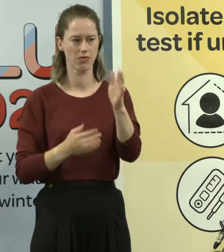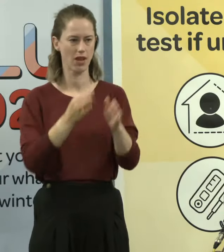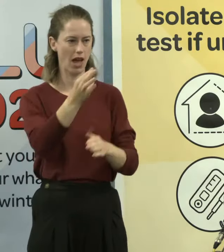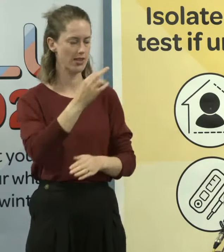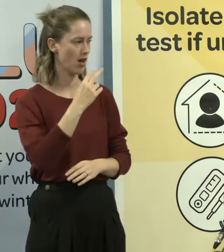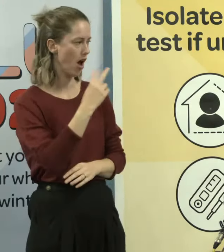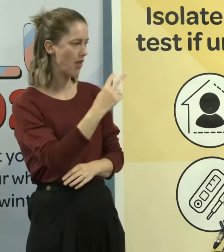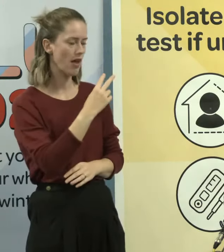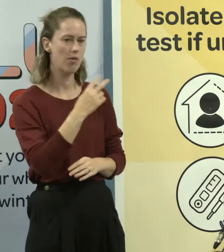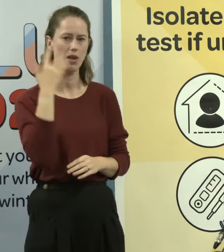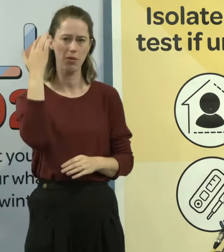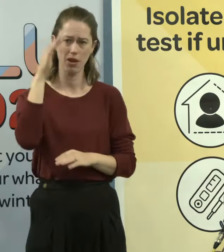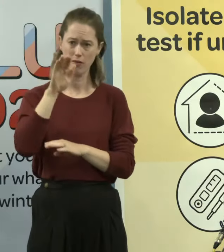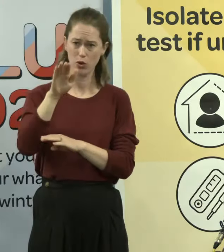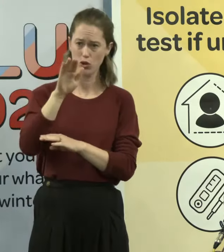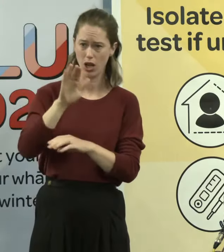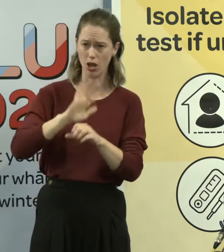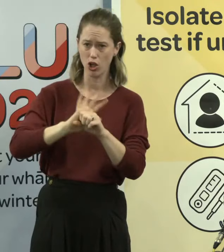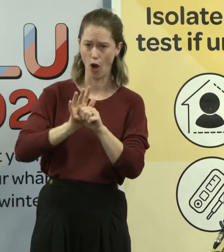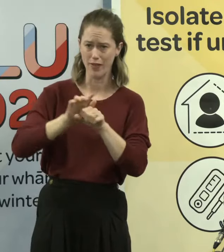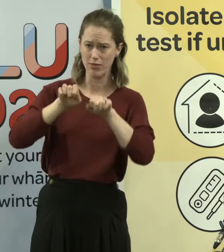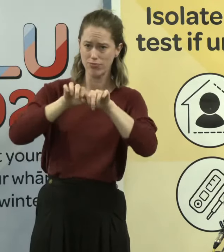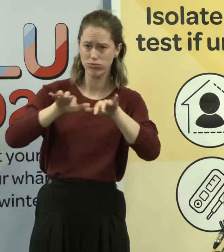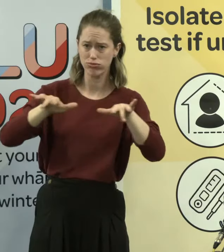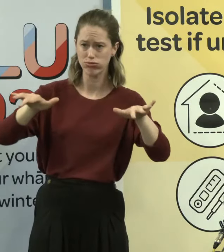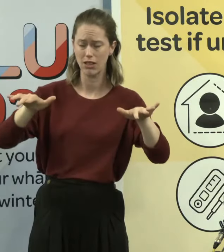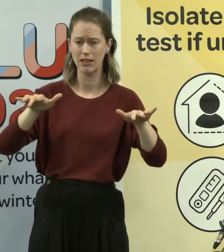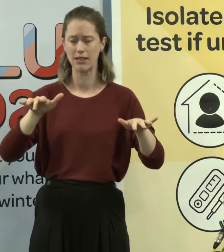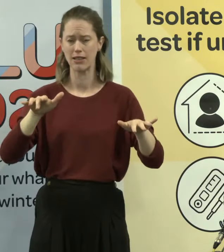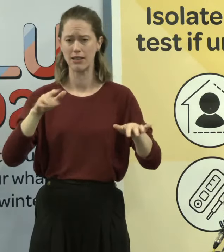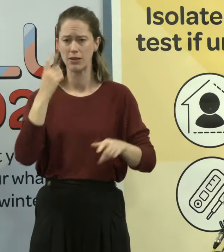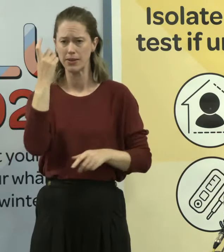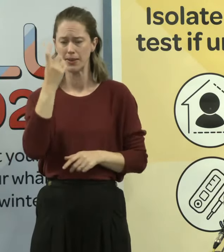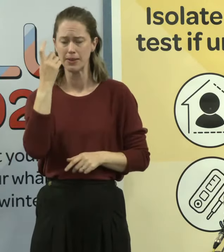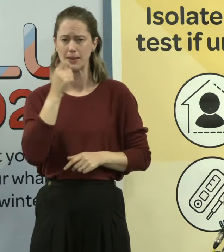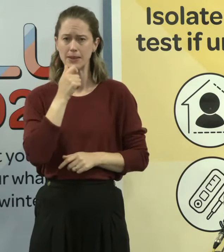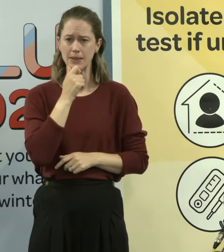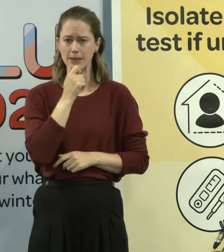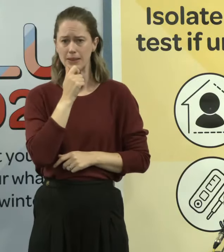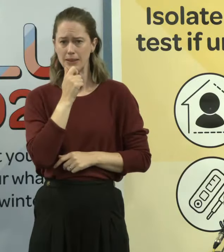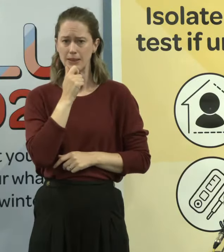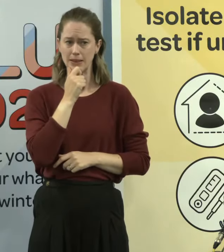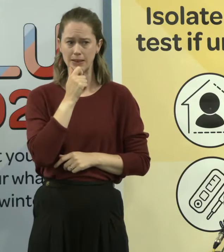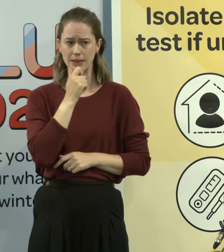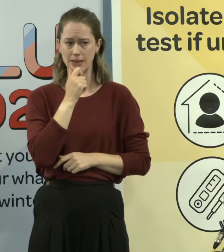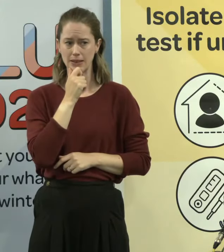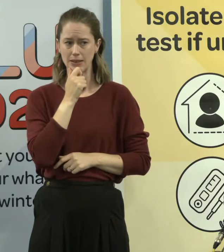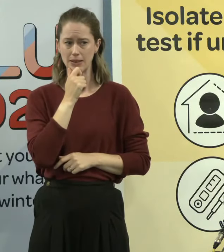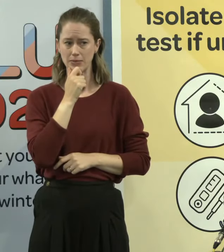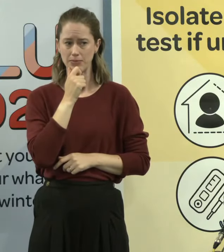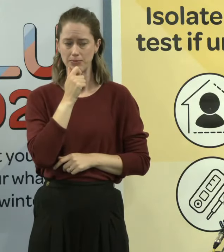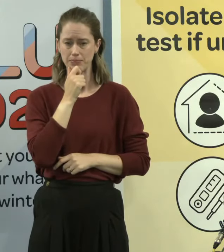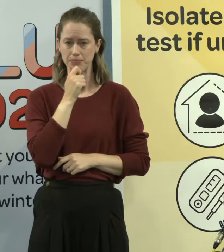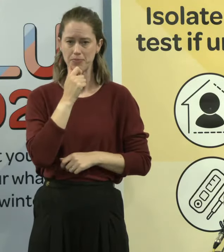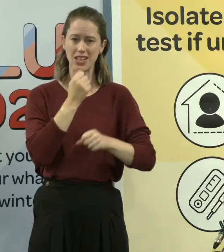ki a matou ki te whai kano kano, kia werohia nga tangata, a inaianei ka taea e tatou te whakatuwhera i roto i ta tatou